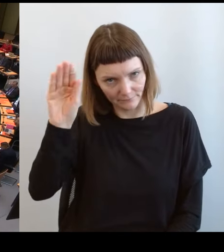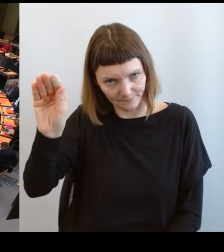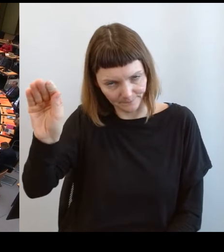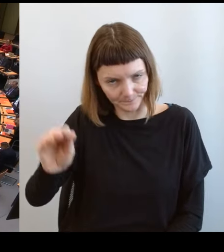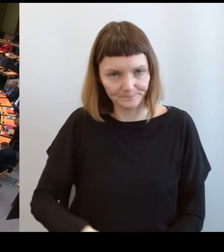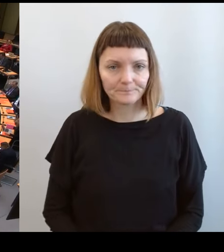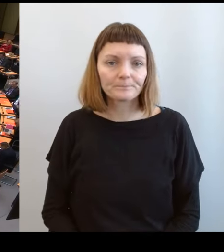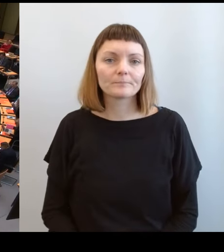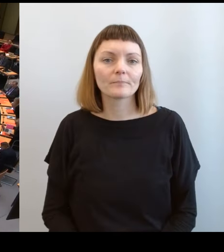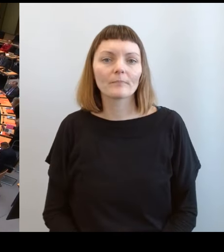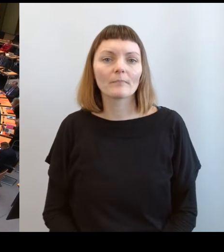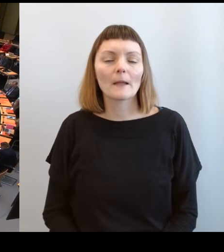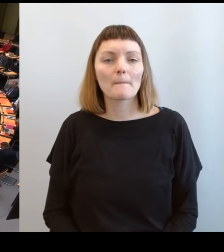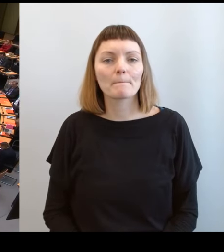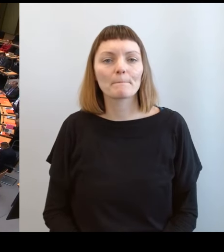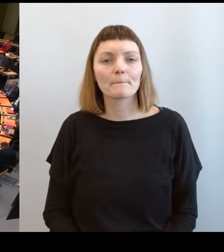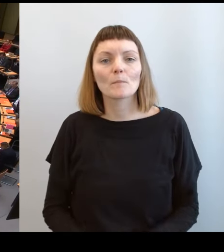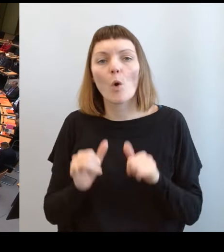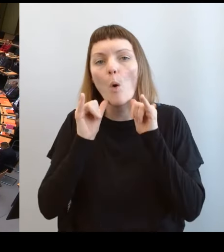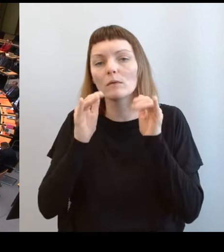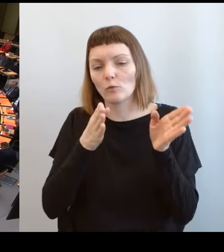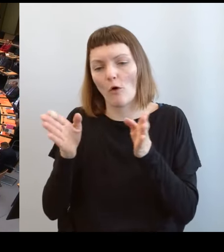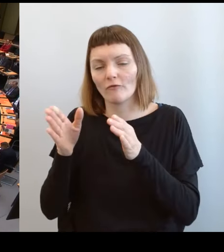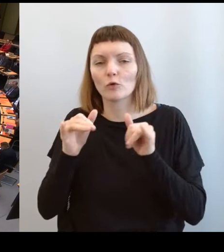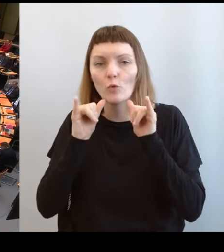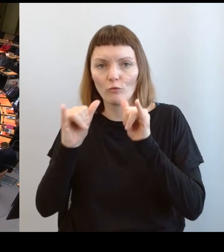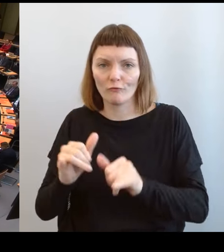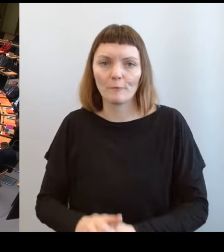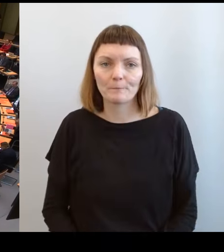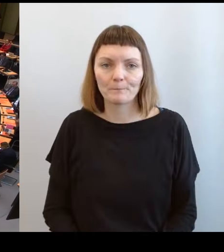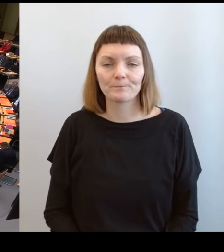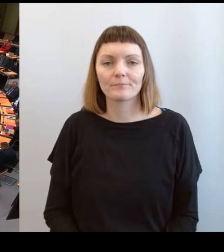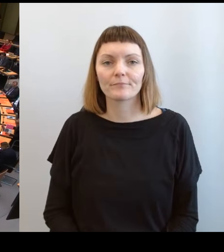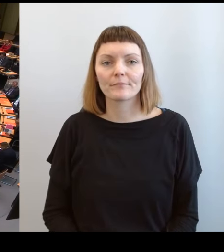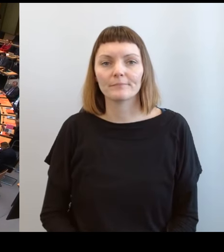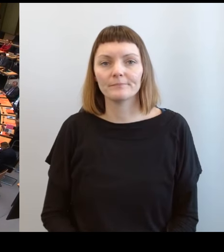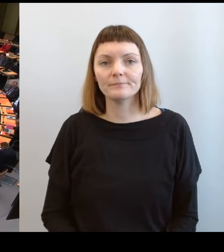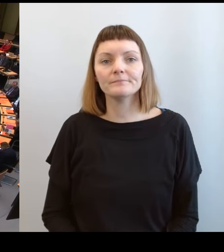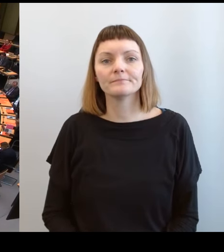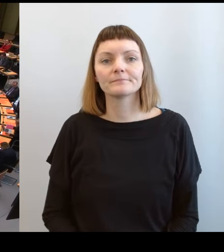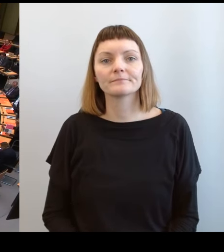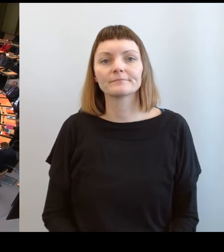Und ich rufe Sie für das Auslachen des Stuhls ein zweites Mal zur Ordnung. Ich weise darauf hin, dass der dritte